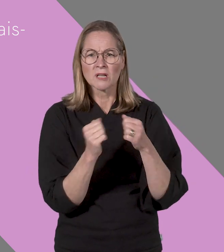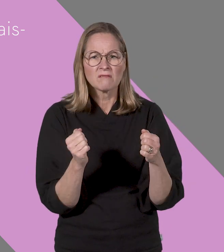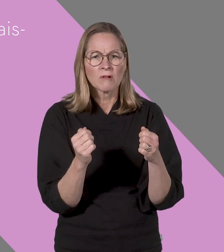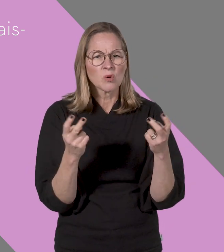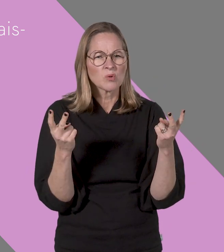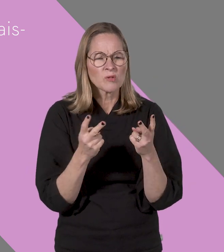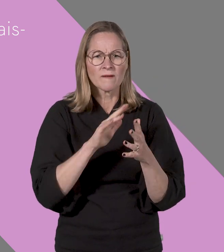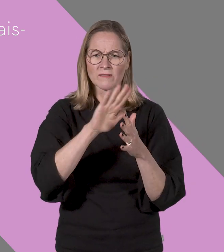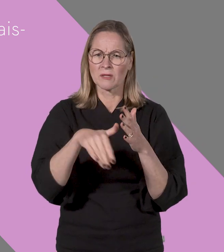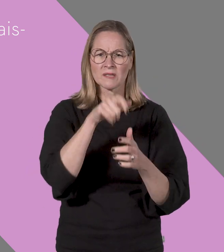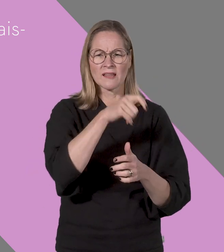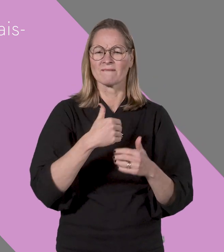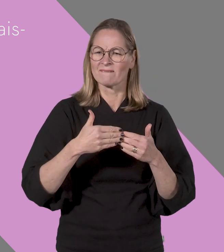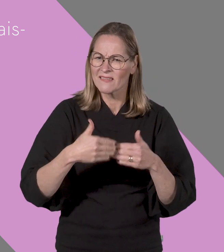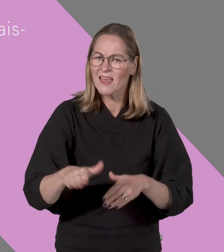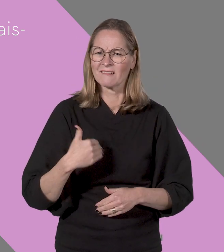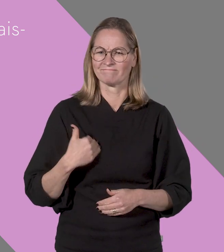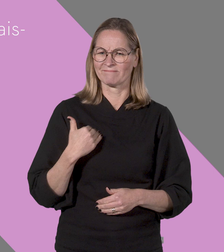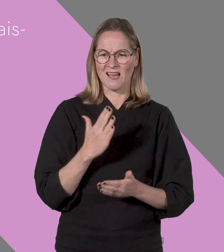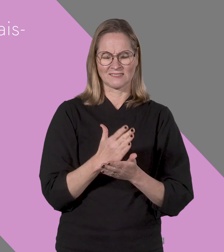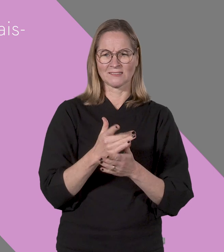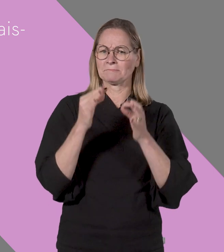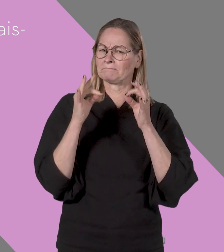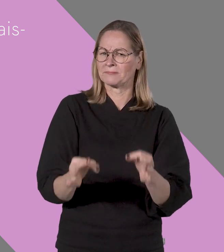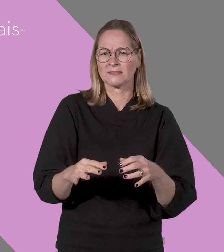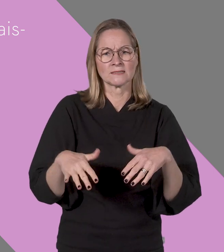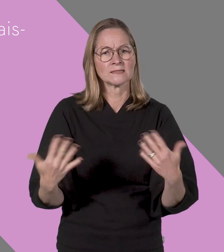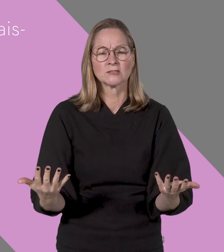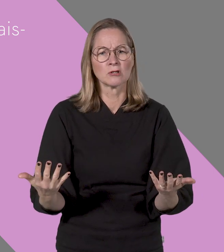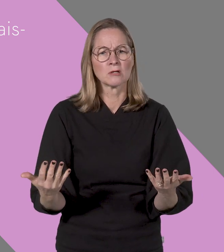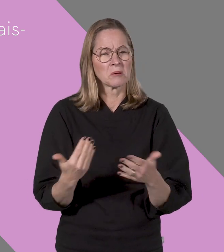Miksi viittomakieliset kuitenkin edelleen kokevat, - etteivät asiat ole tältä osin kunnossa?